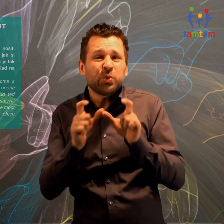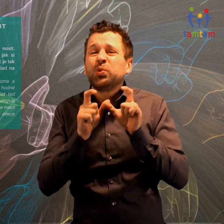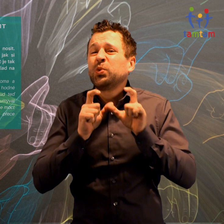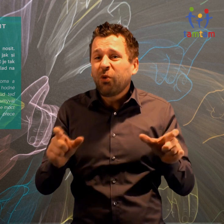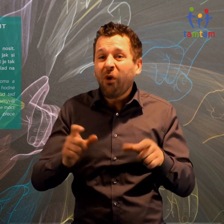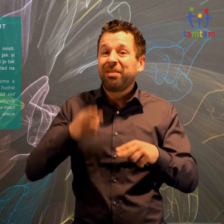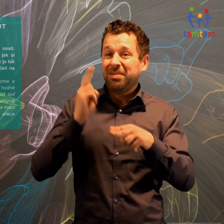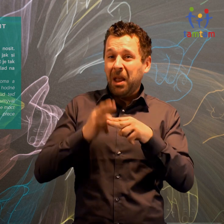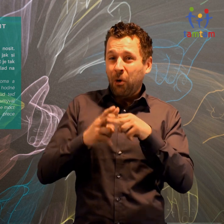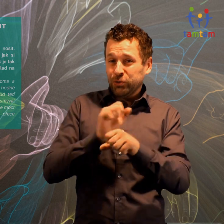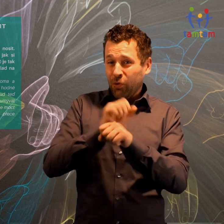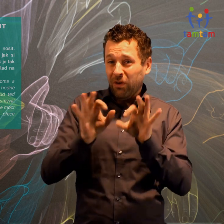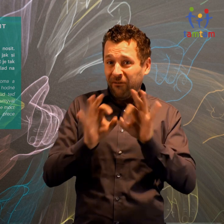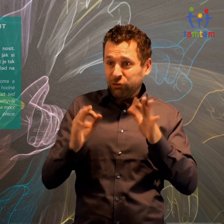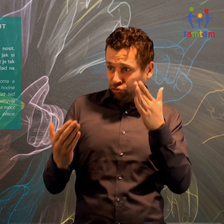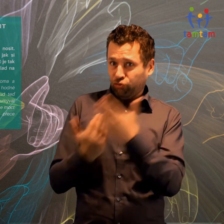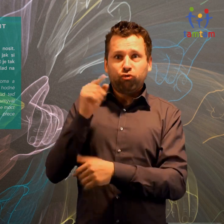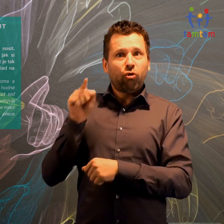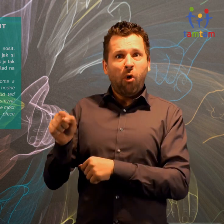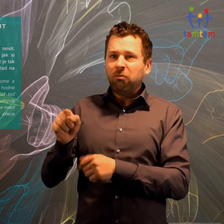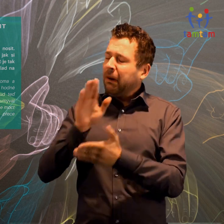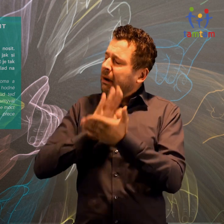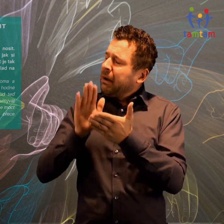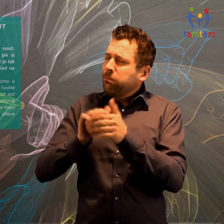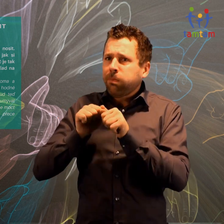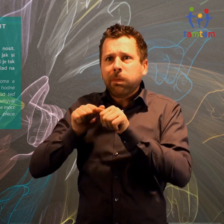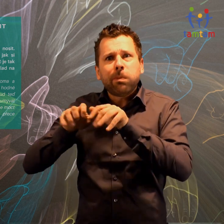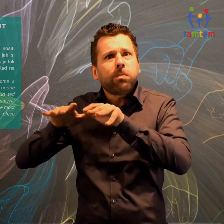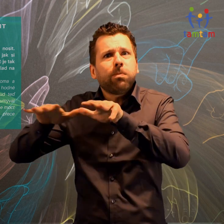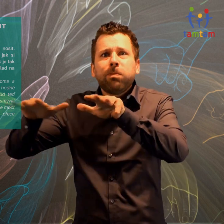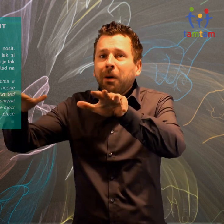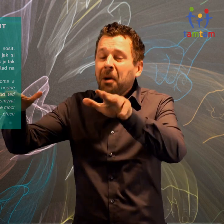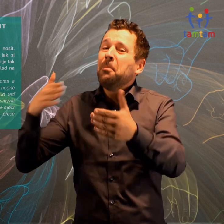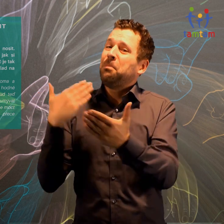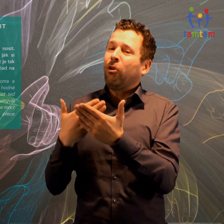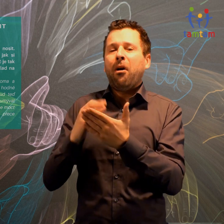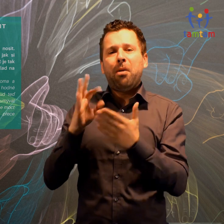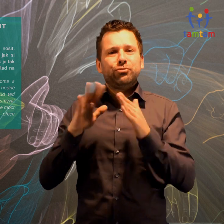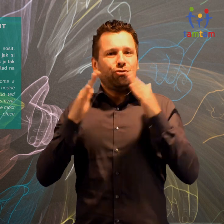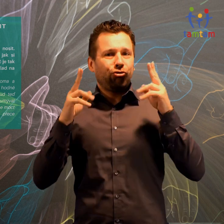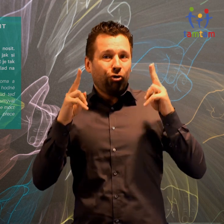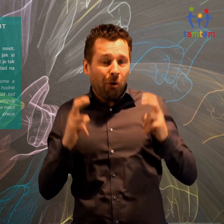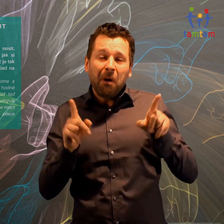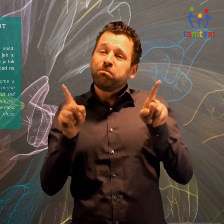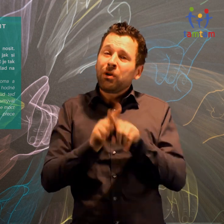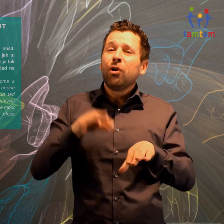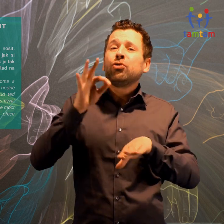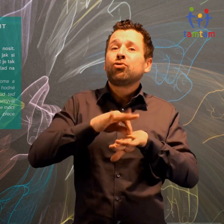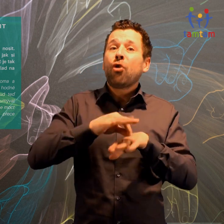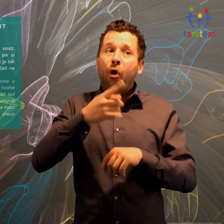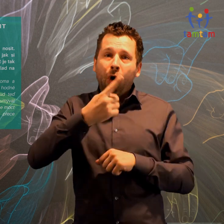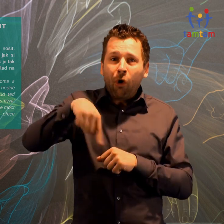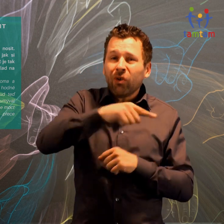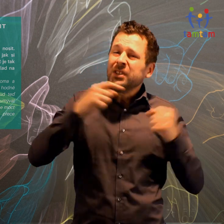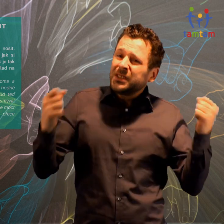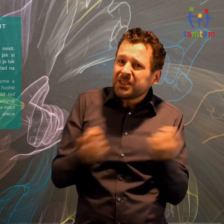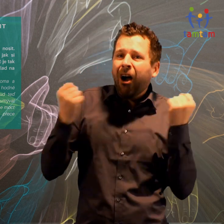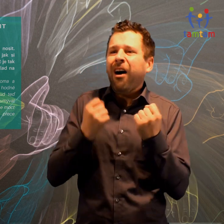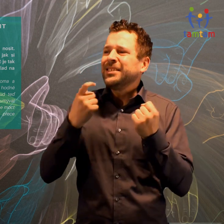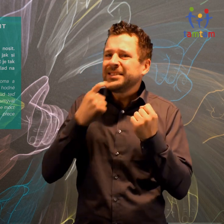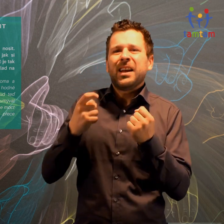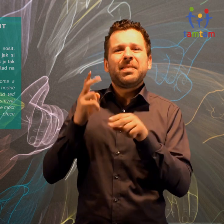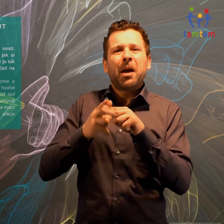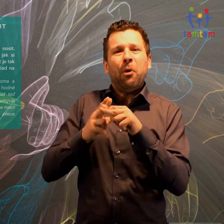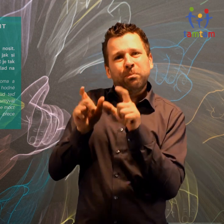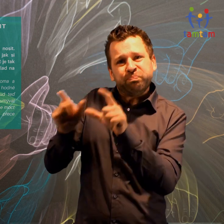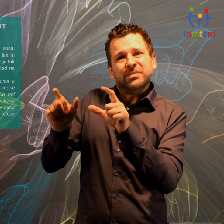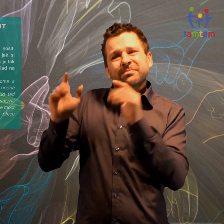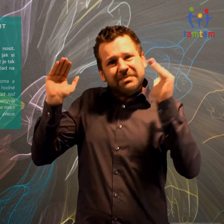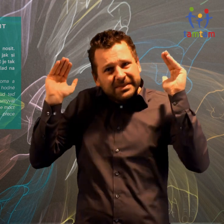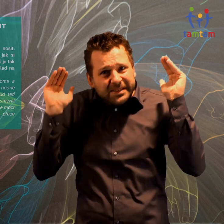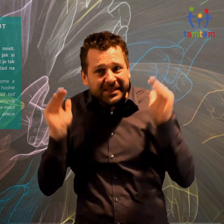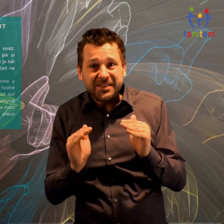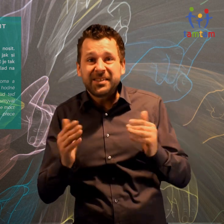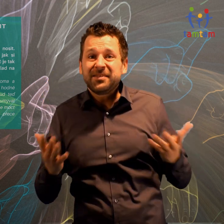Je to proto, že tenhle nový vir se velmi rychle šíří a lékaři se ho snaží zastavit.